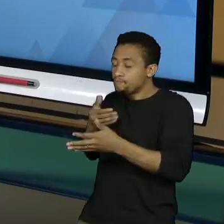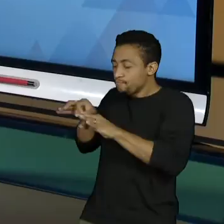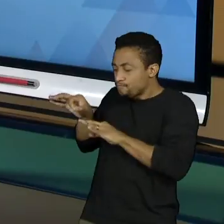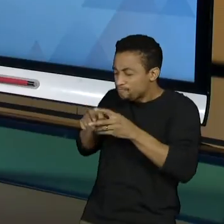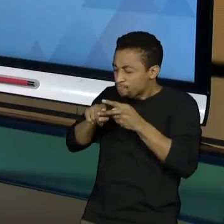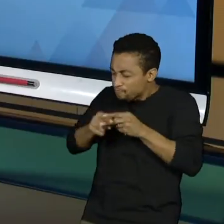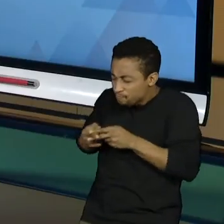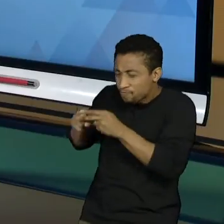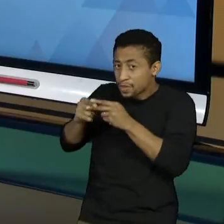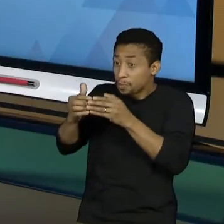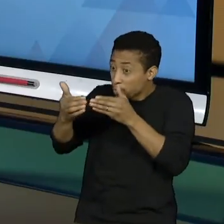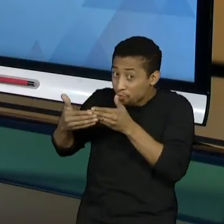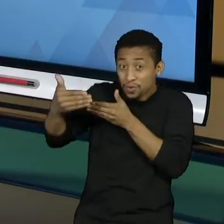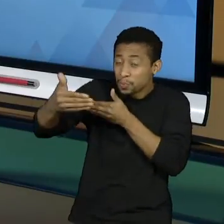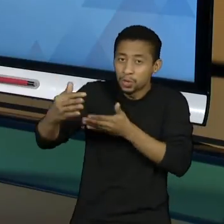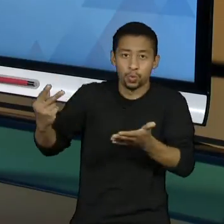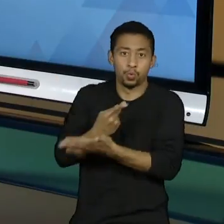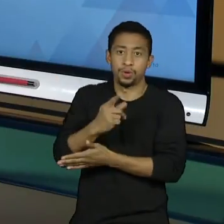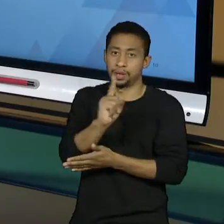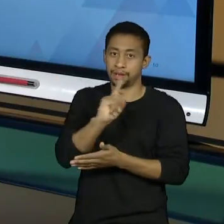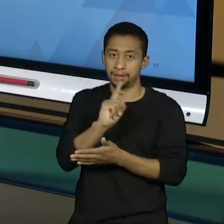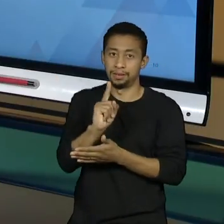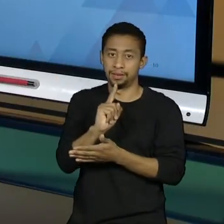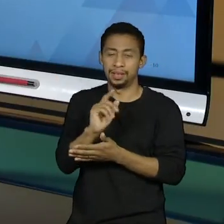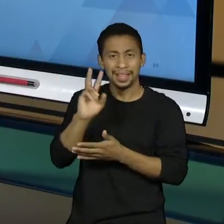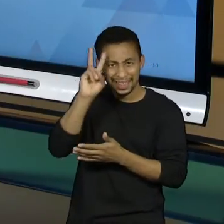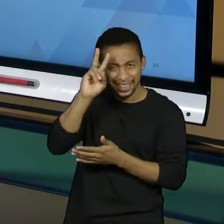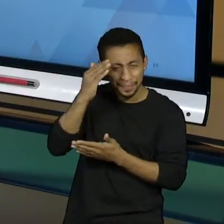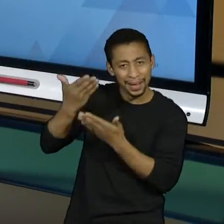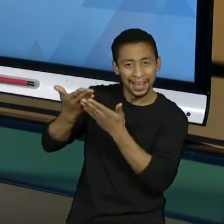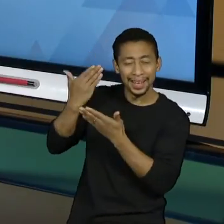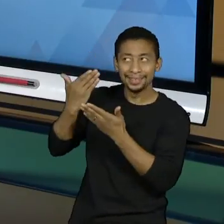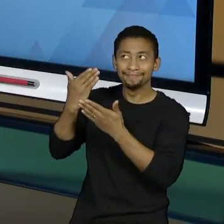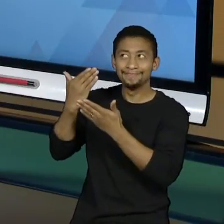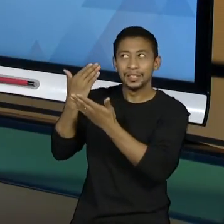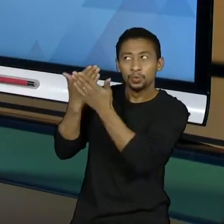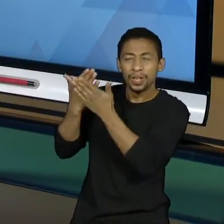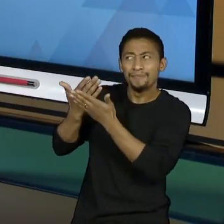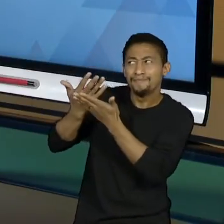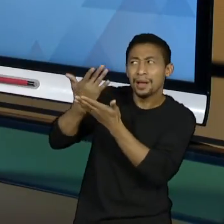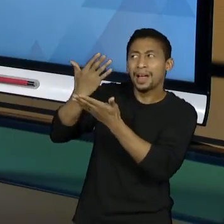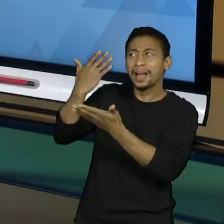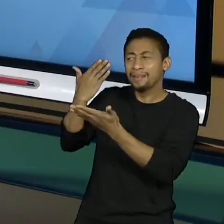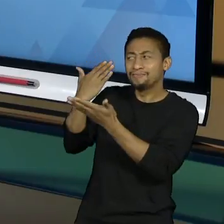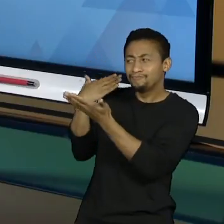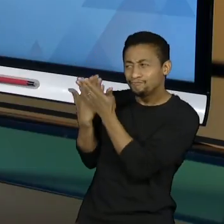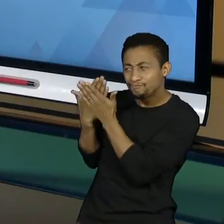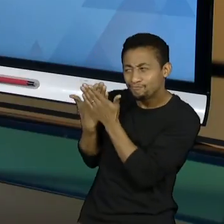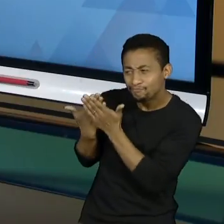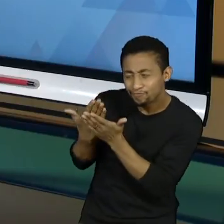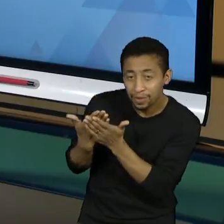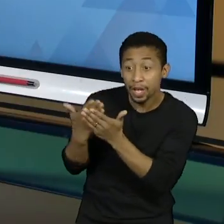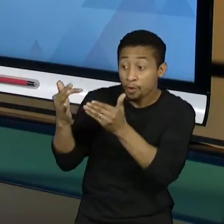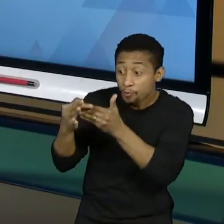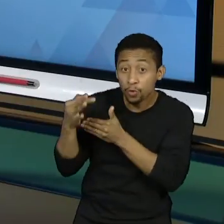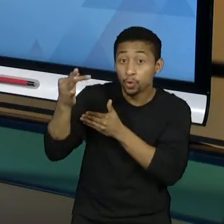HISTÓRIA É A ARTE DE VOCÊ SABER COMO FOI O PASSADO PARA QUE VOCÊ NÃO ERRE NO FUTURO. AQUI, ESSA É SUA HISTÓRIA: VEJA O QUE VOCÊ ERROU NO